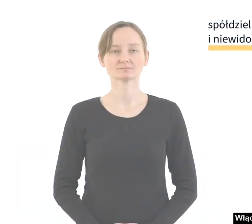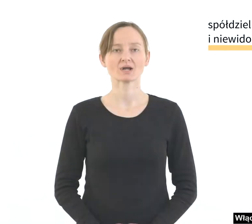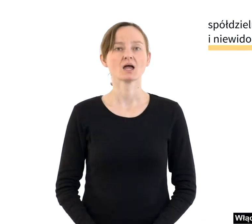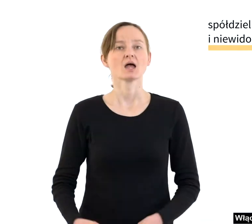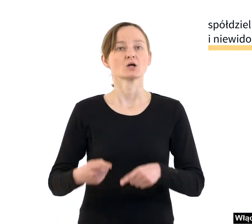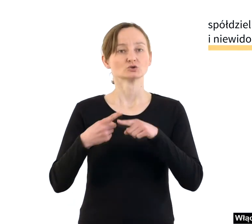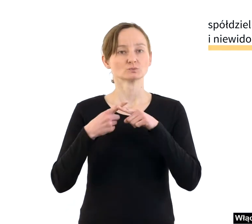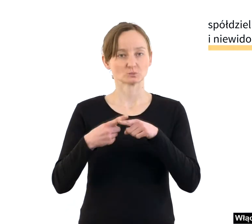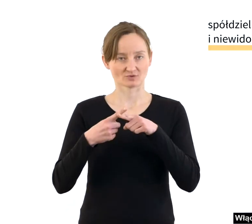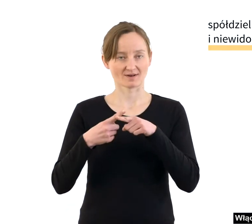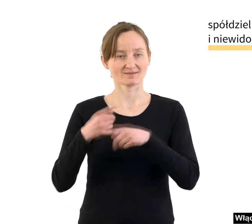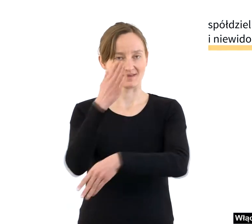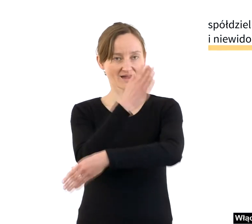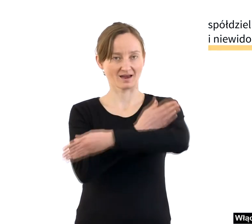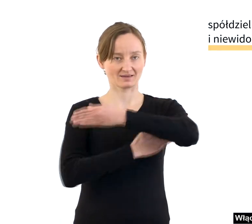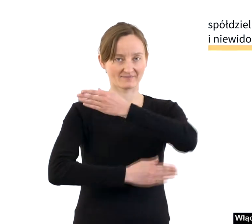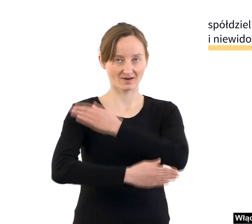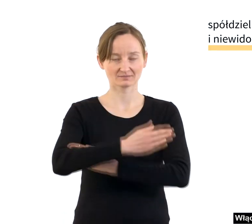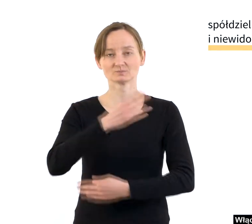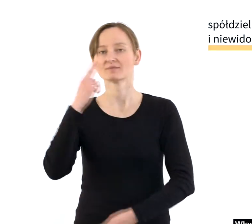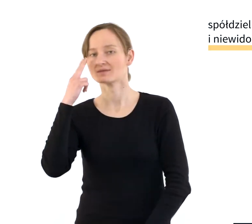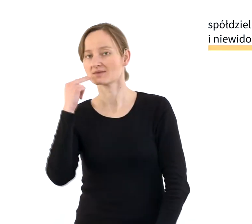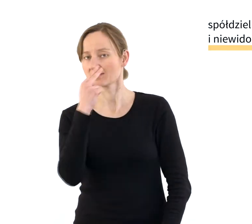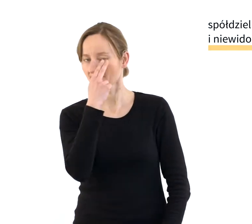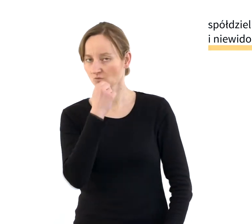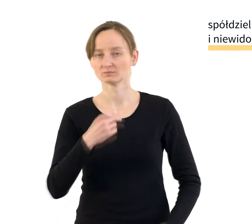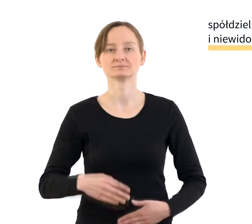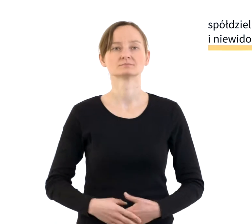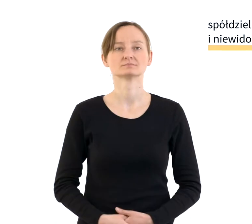Spółdzielnia Inwalidów i Niewidomych